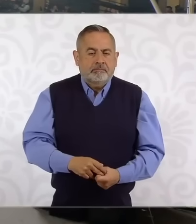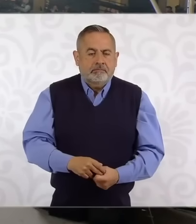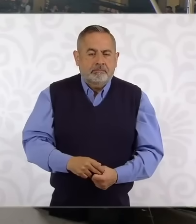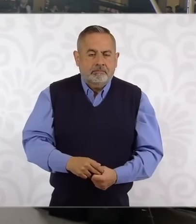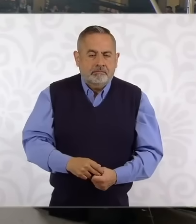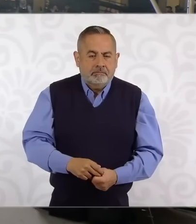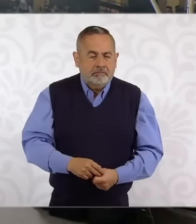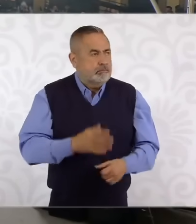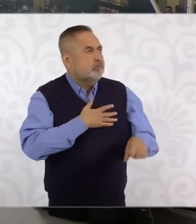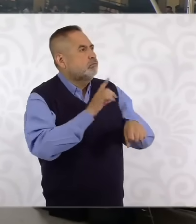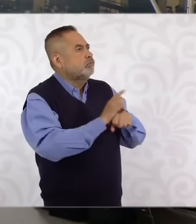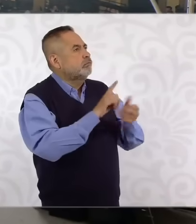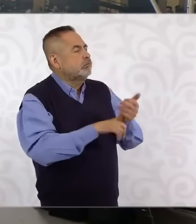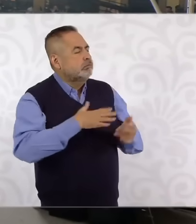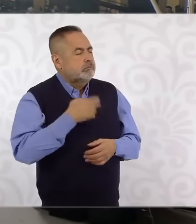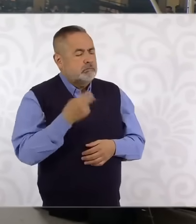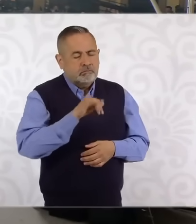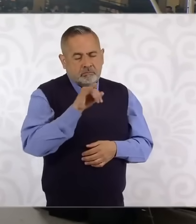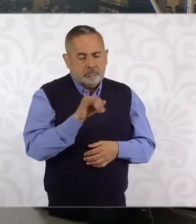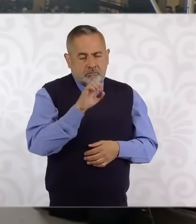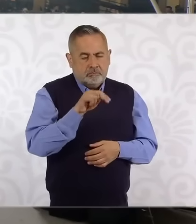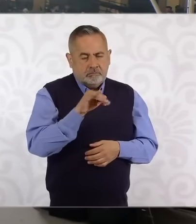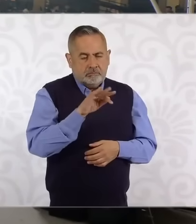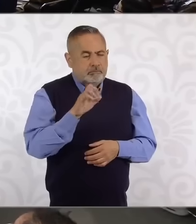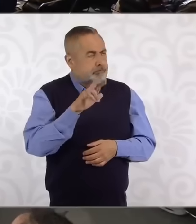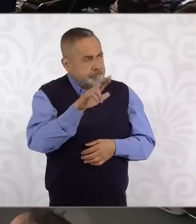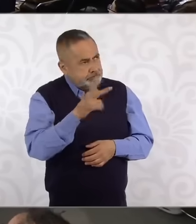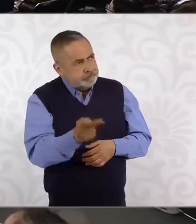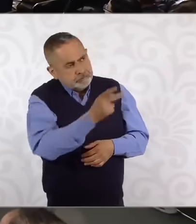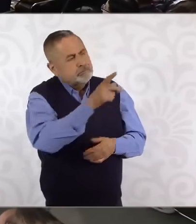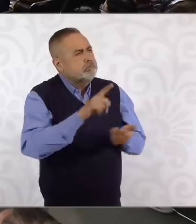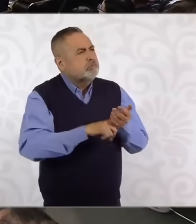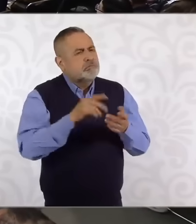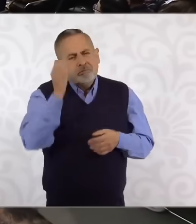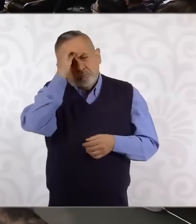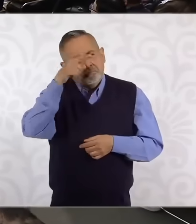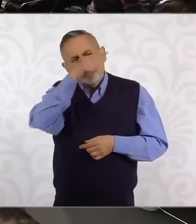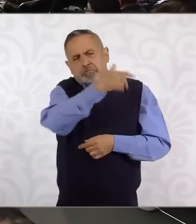Presidenta, buenos días. Jennifer Barba de México Comunica. Presidenta, ¿qué opina que el presidente Donald Trump haya conformado un grupo con